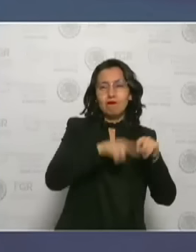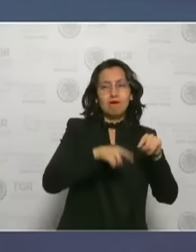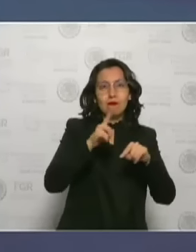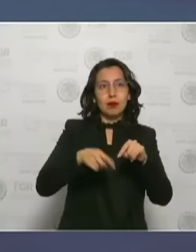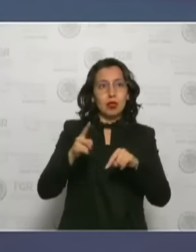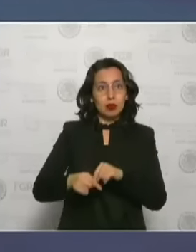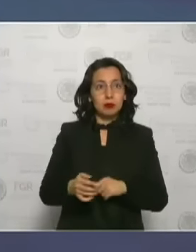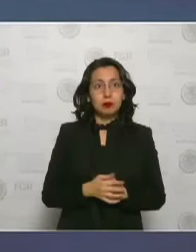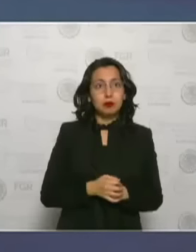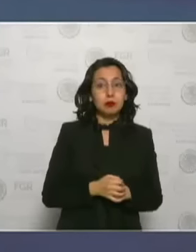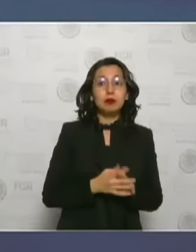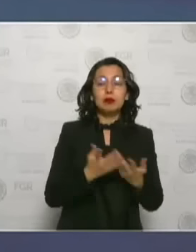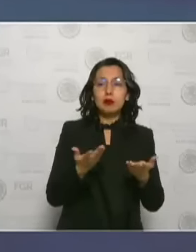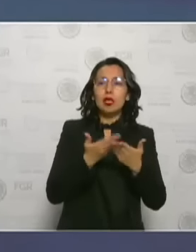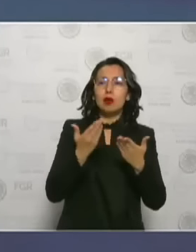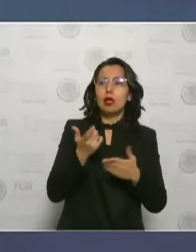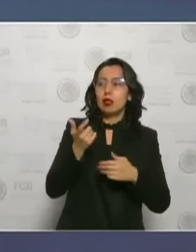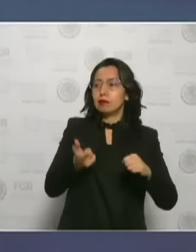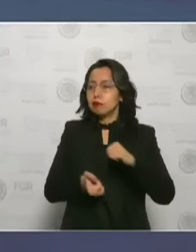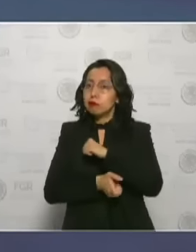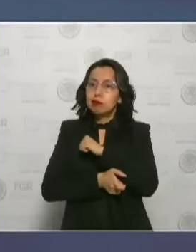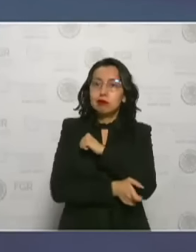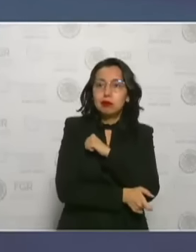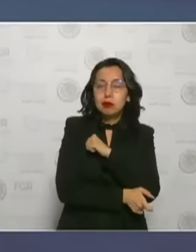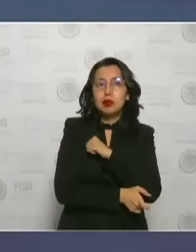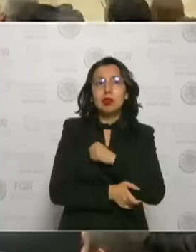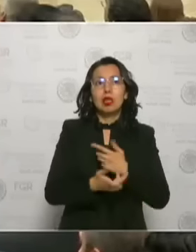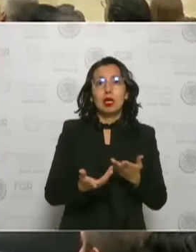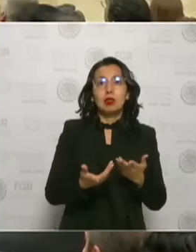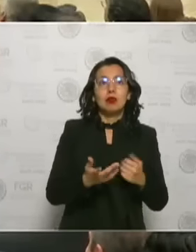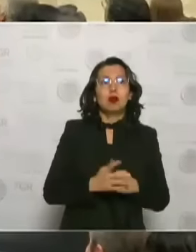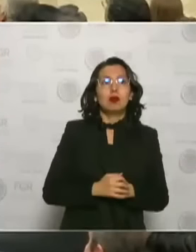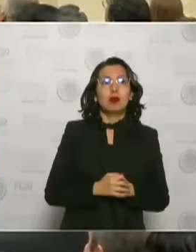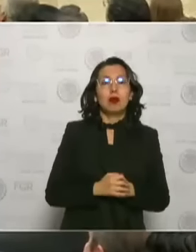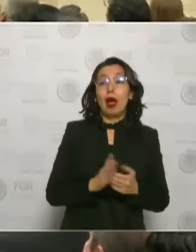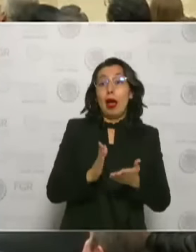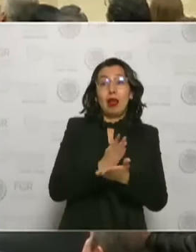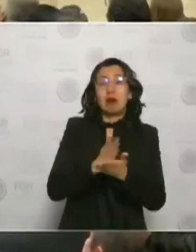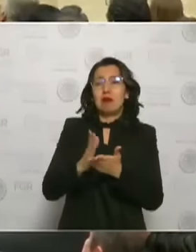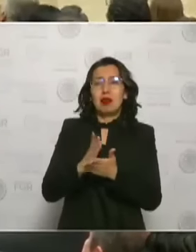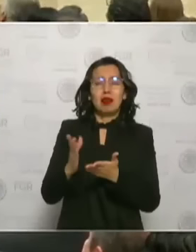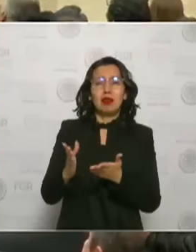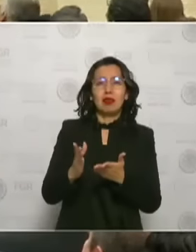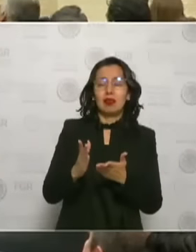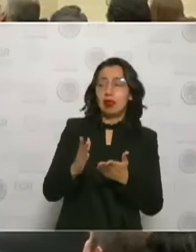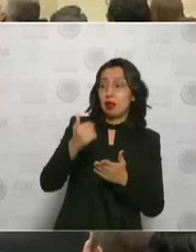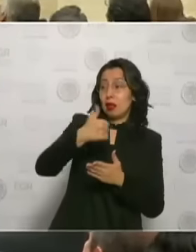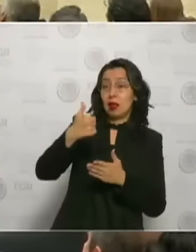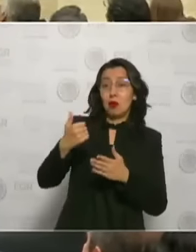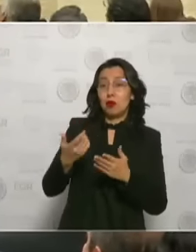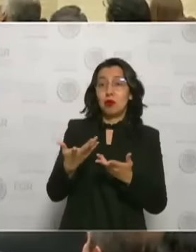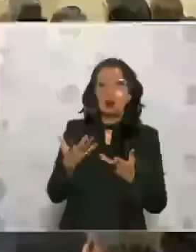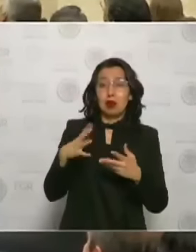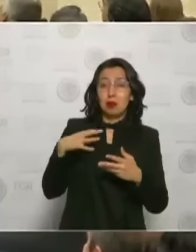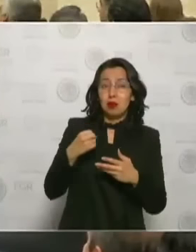combate a la extorsión, este no admite esfuerzos fragmentados. Las autoridades de las tres órdenes